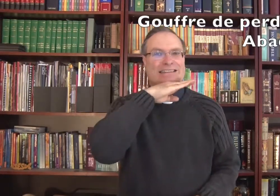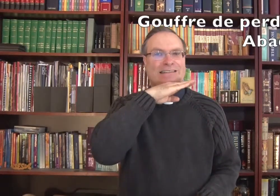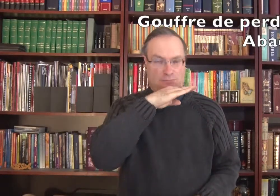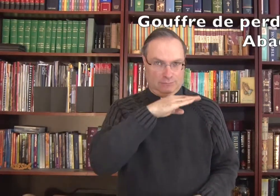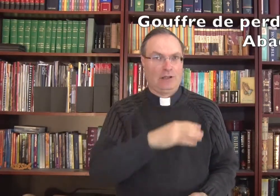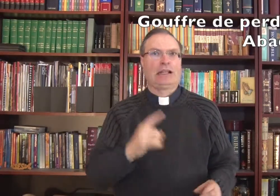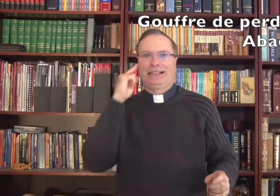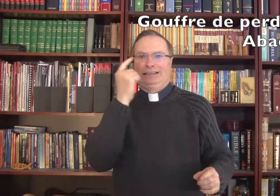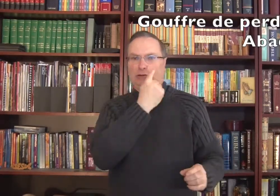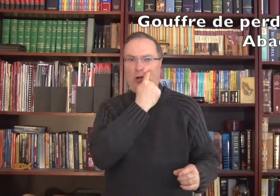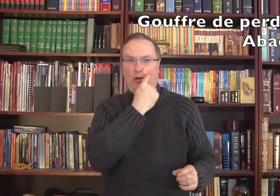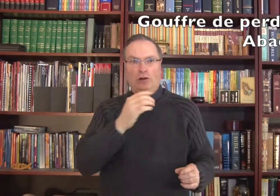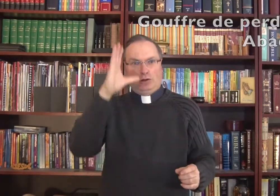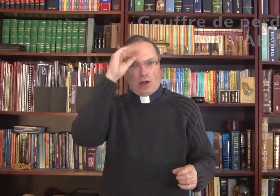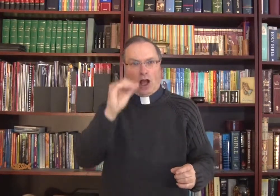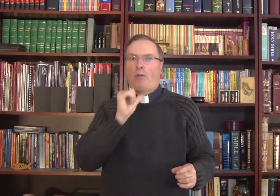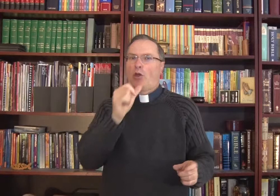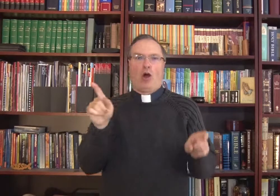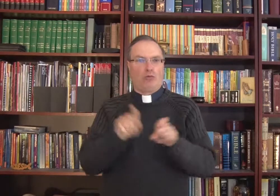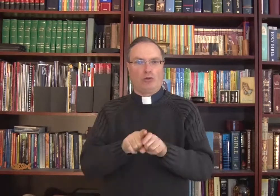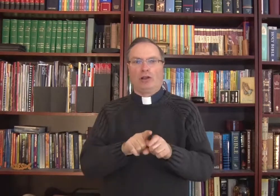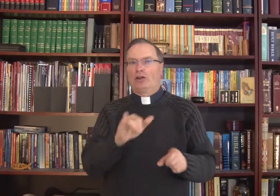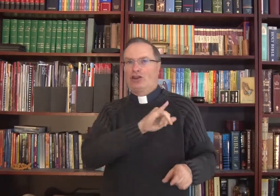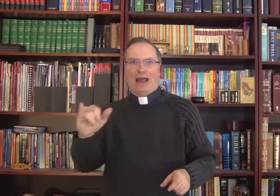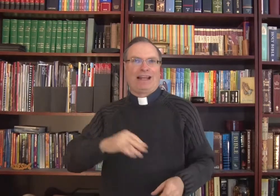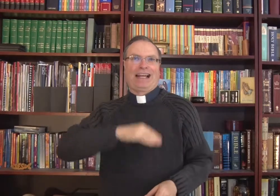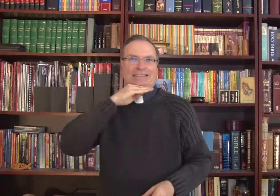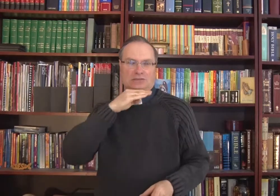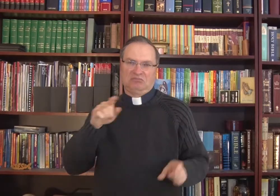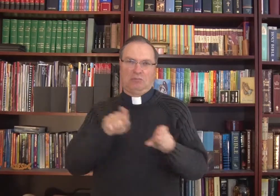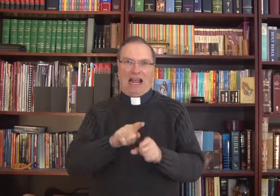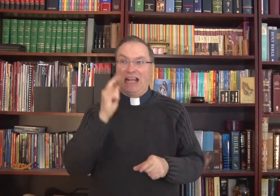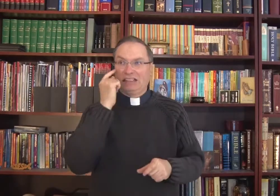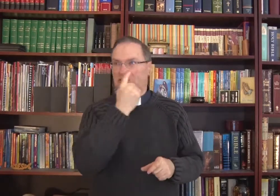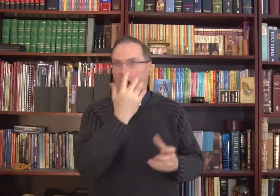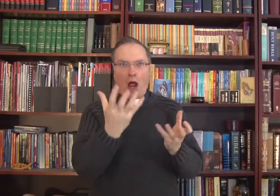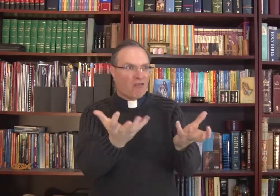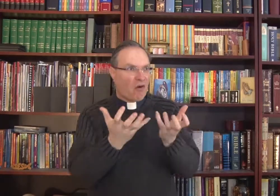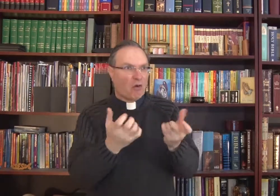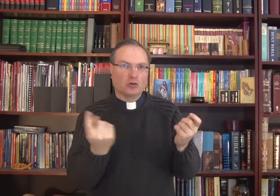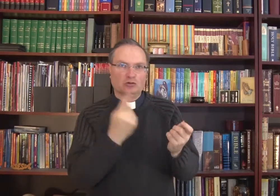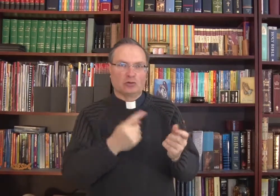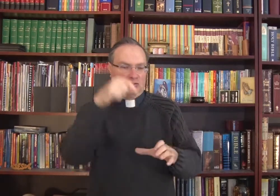les yeux de l'homme non plus ne sont jamais rassasiés.» Comme des yeux toujours avides